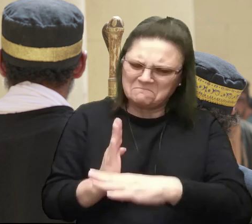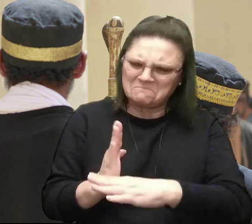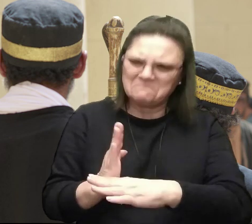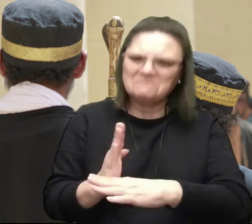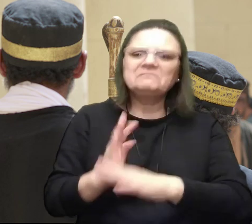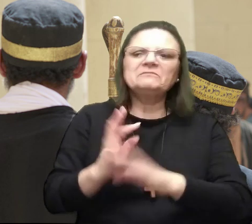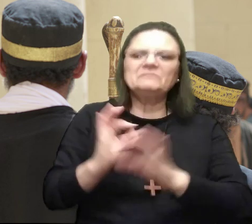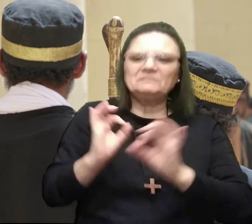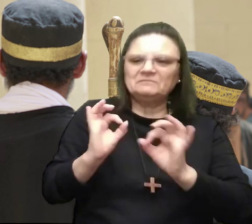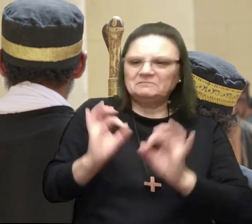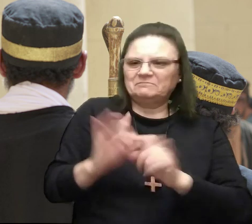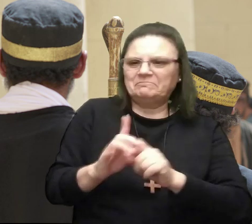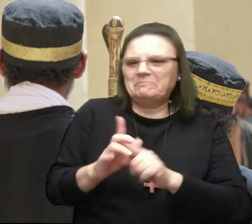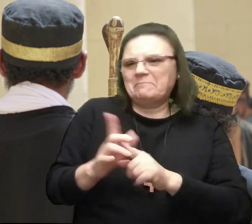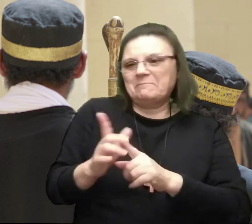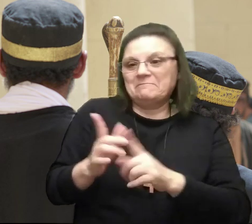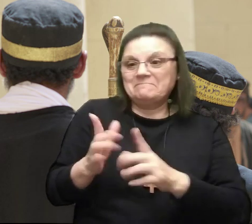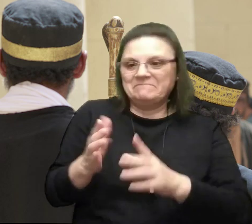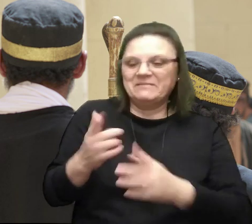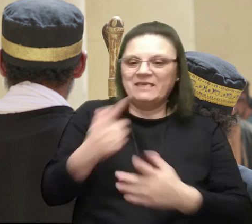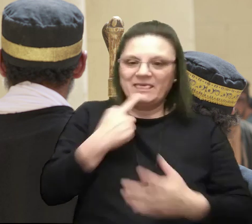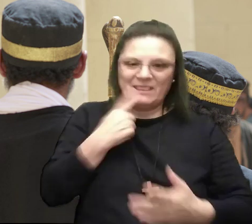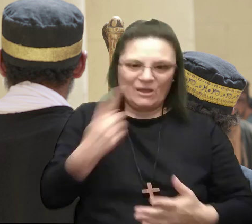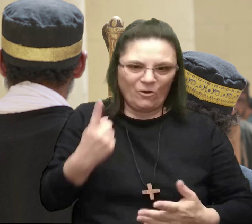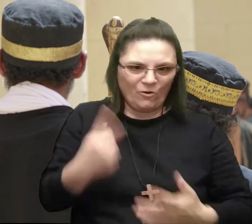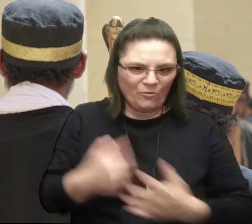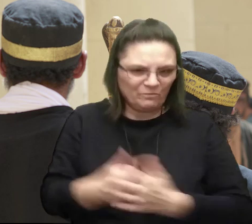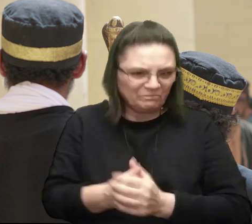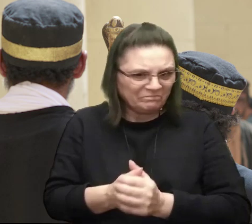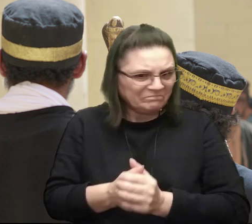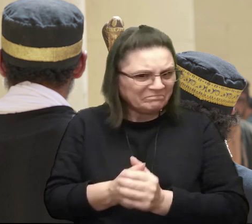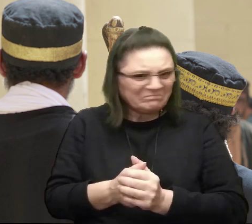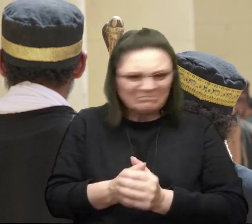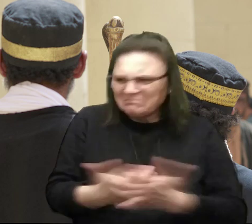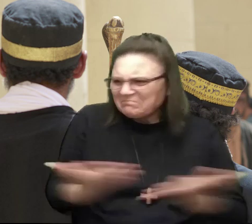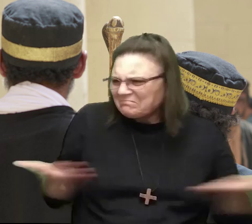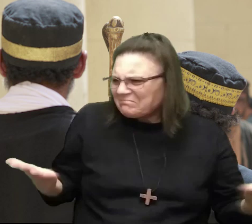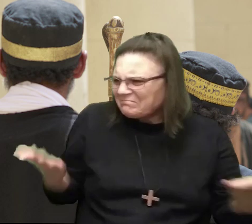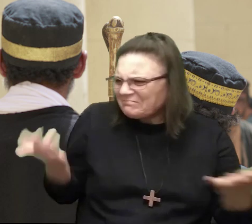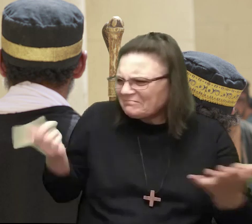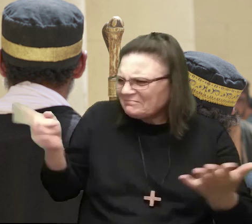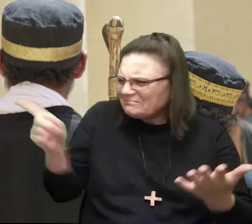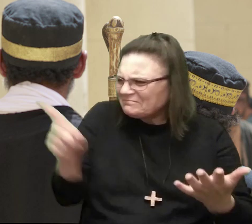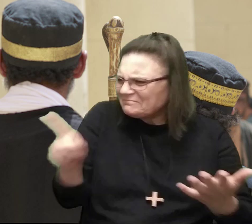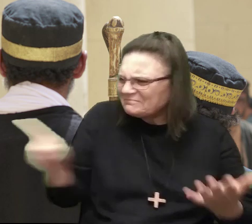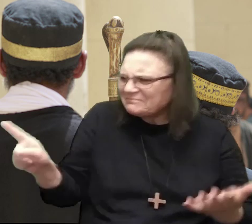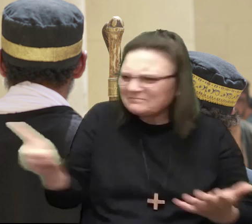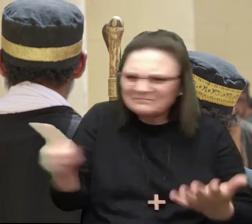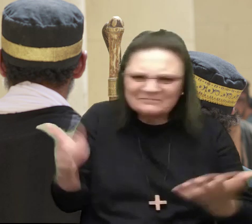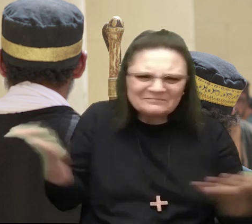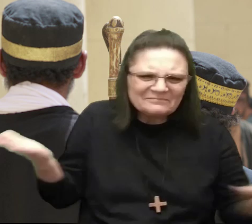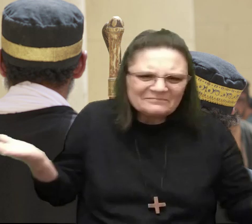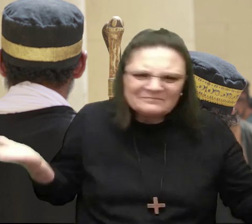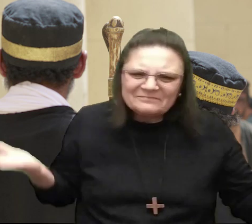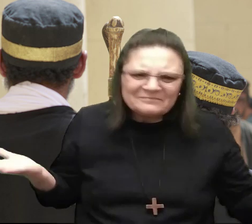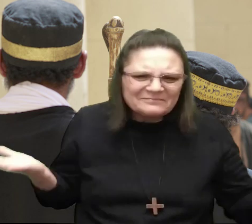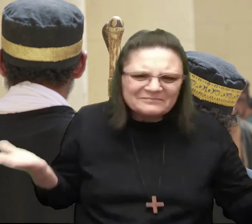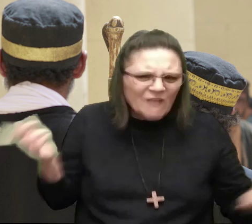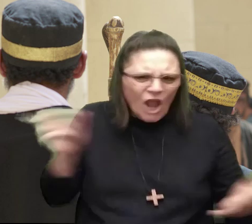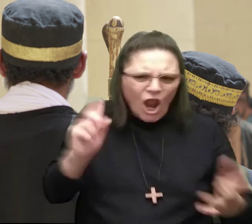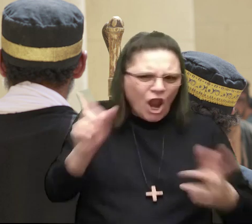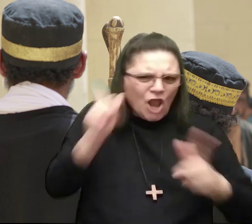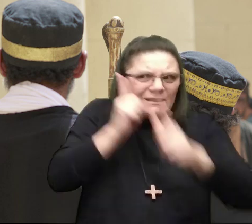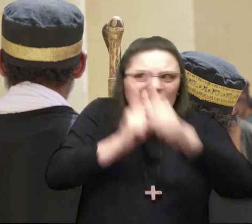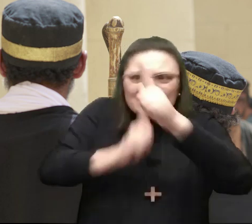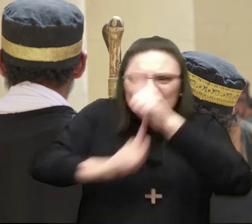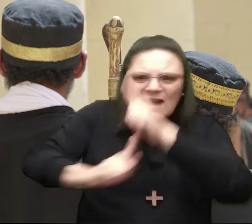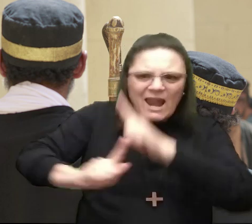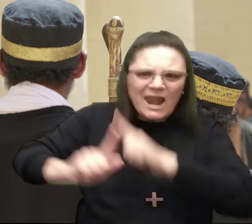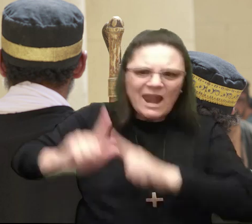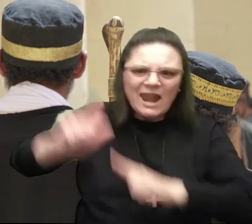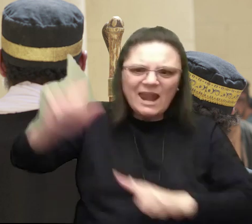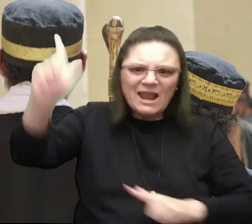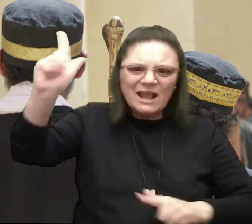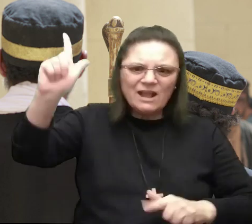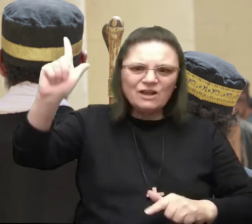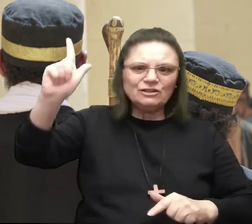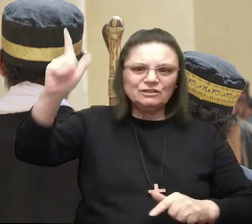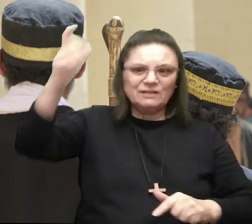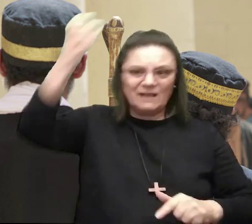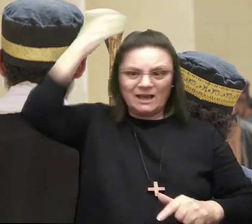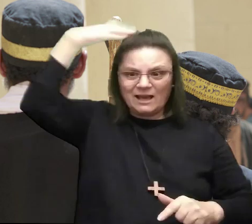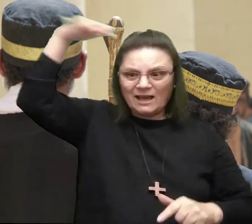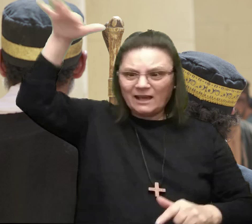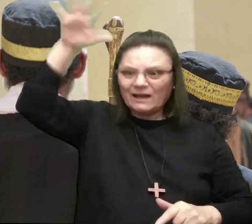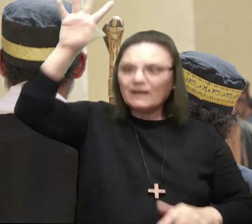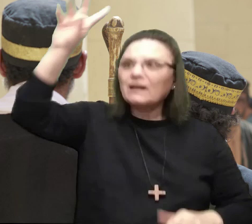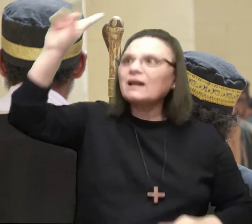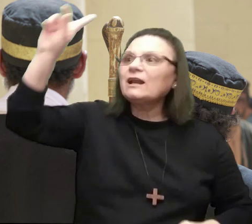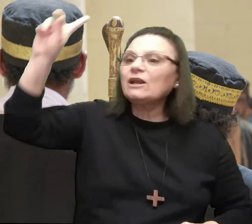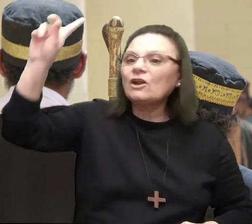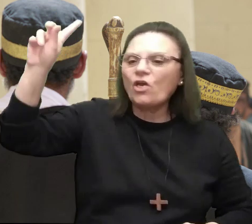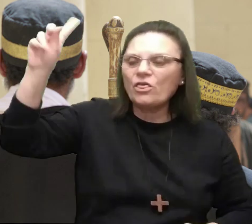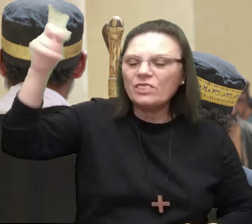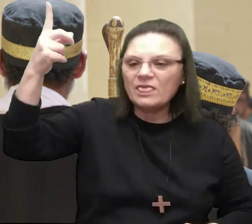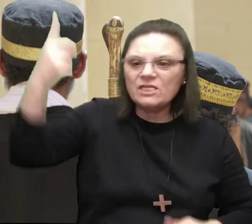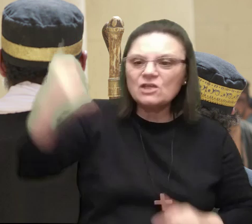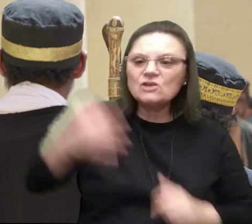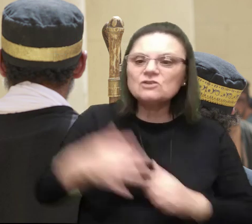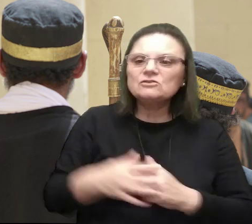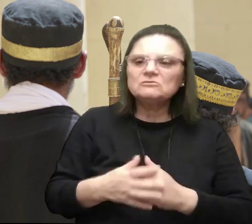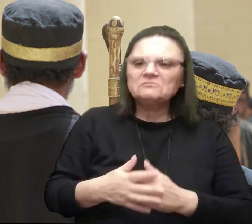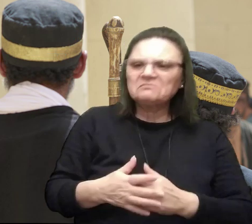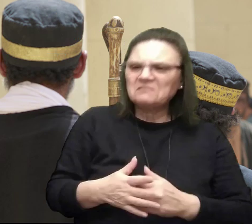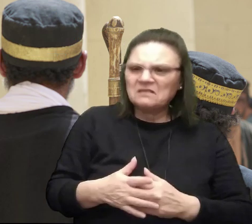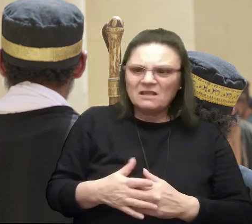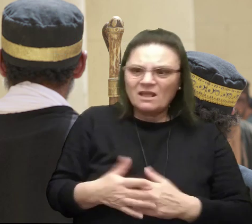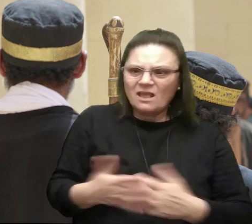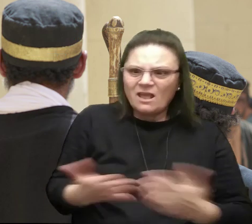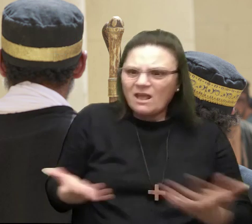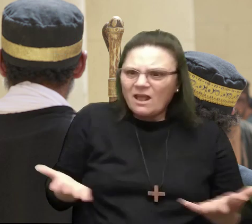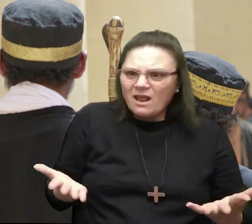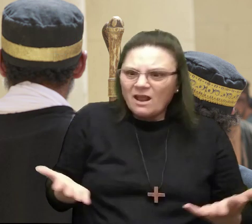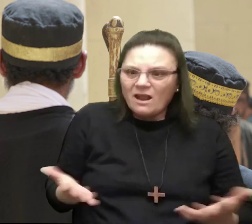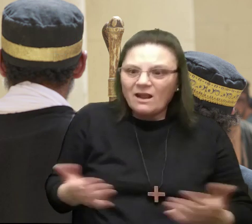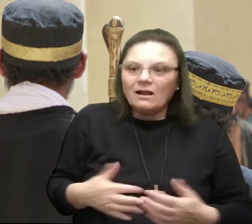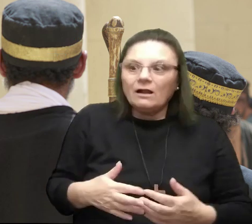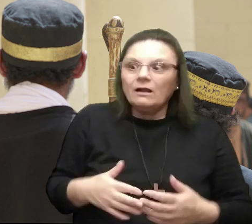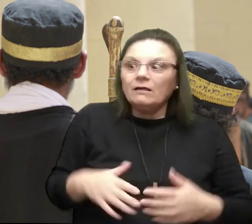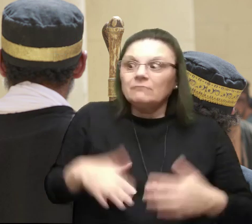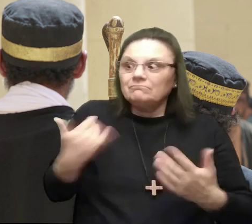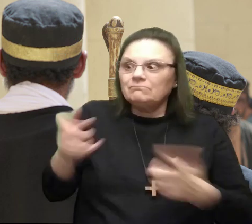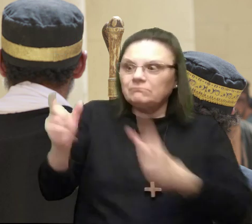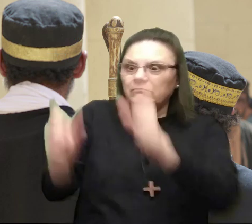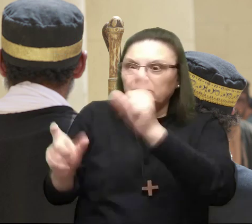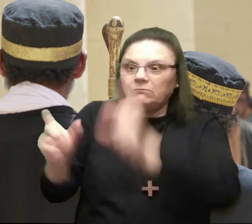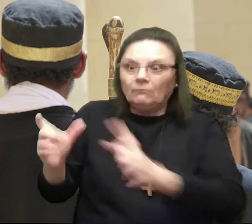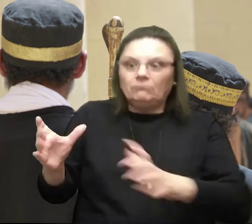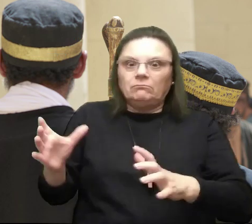sensatamente, le dijo: —«No estás lejos del reino de Dios».